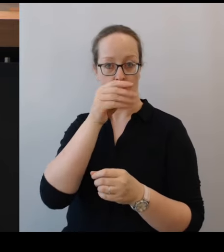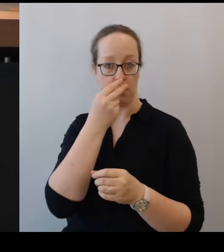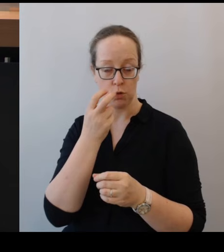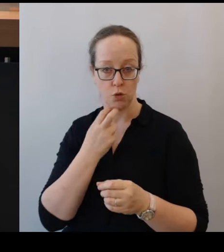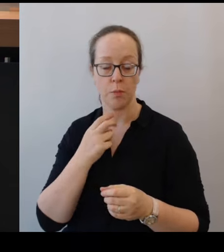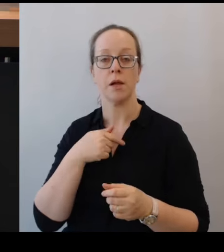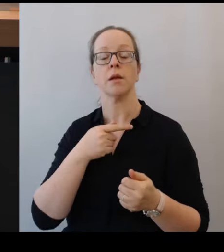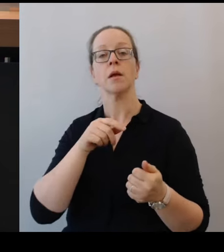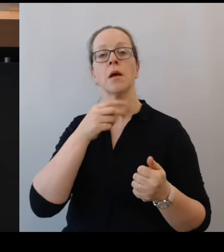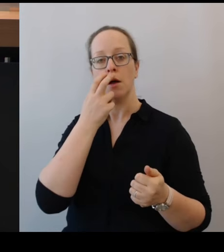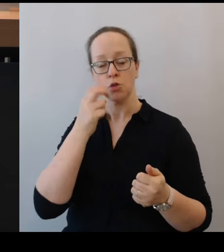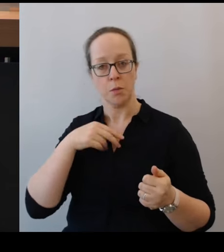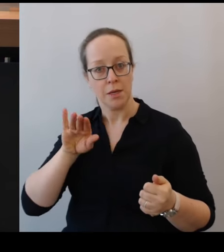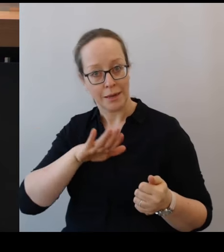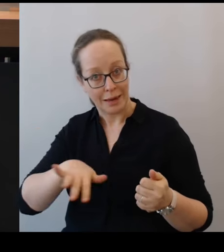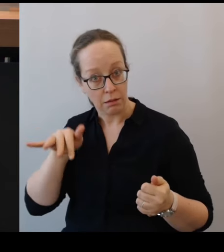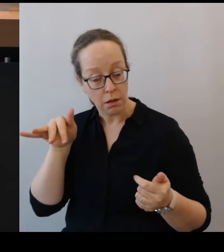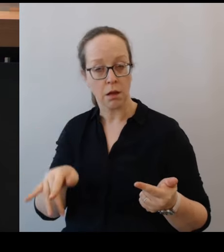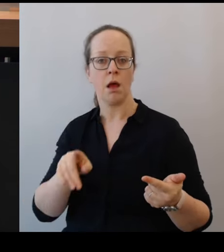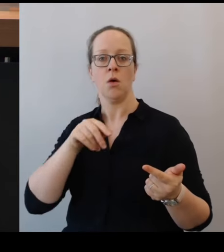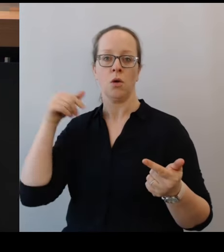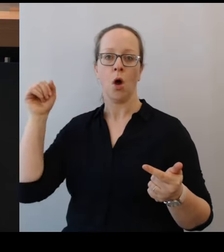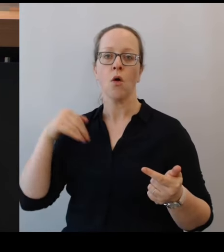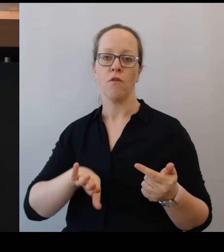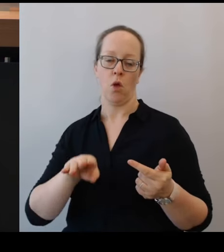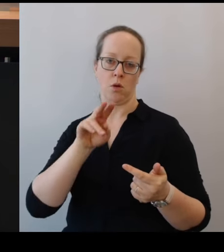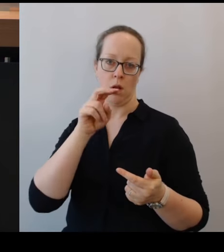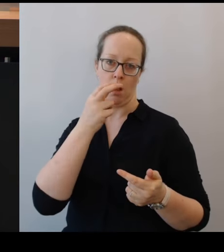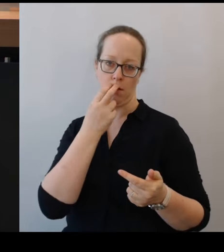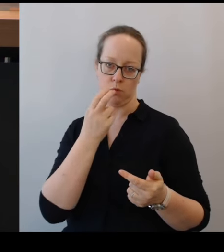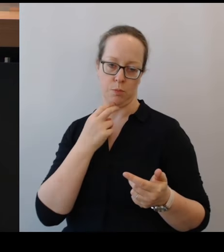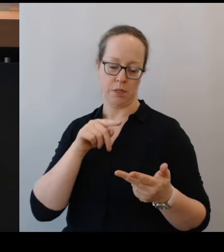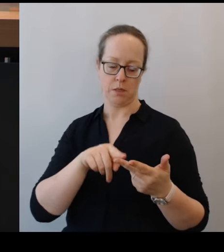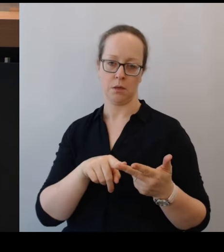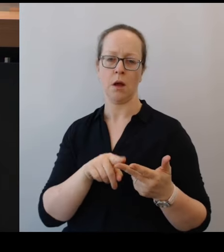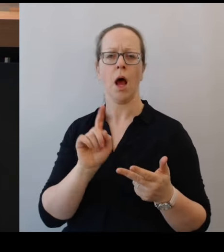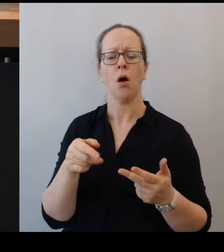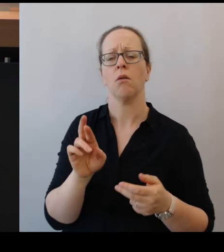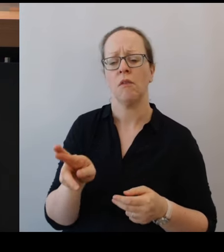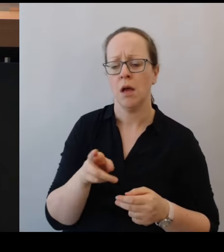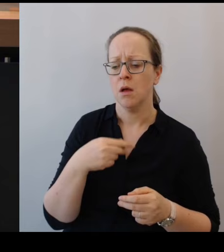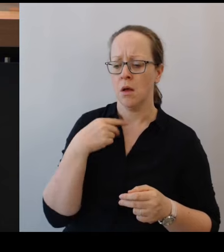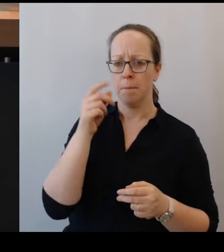die im Betrieb unglücklich sind und erfahren wollen, welche Möglichkeiten es gibt, den Betrieb zu wechseln.